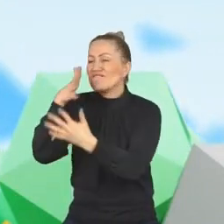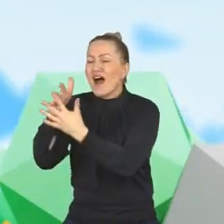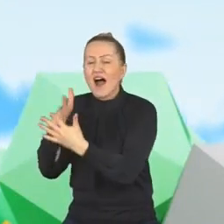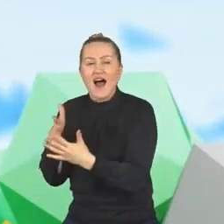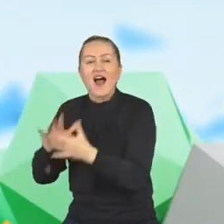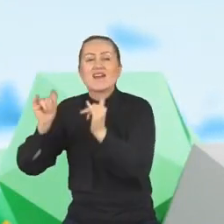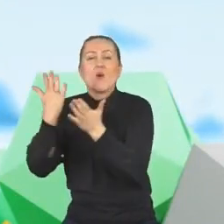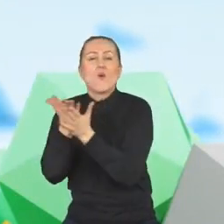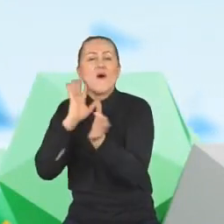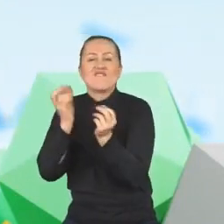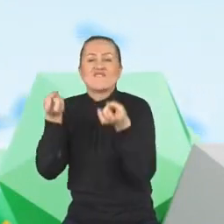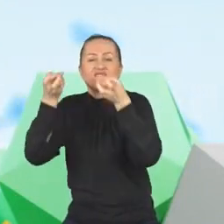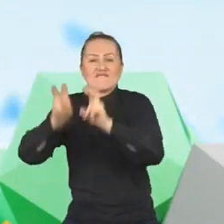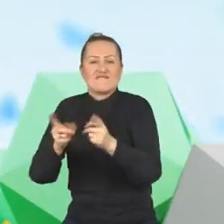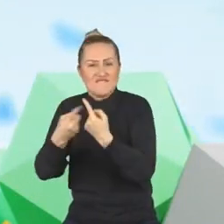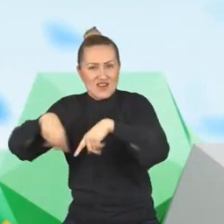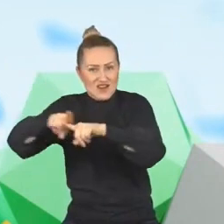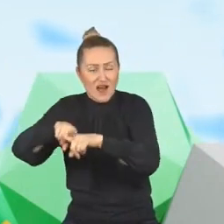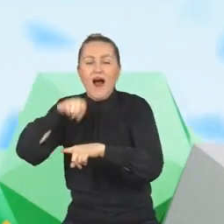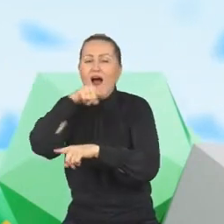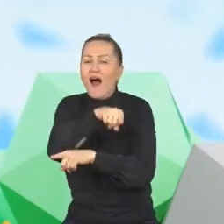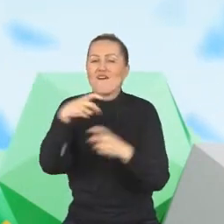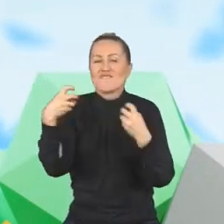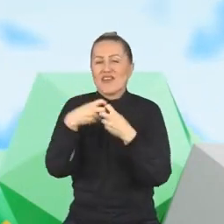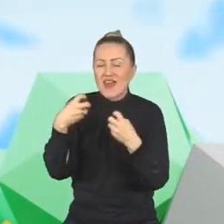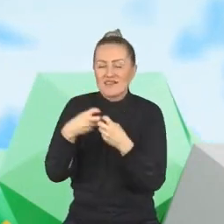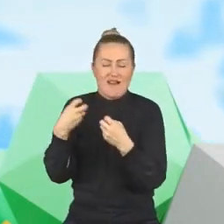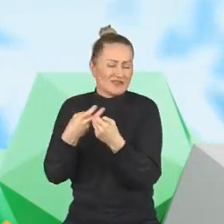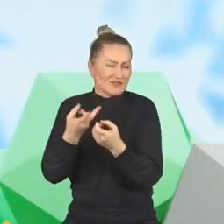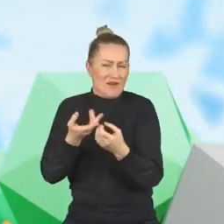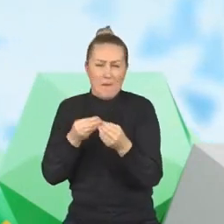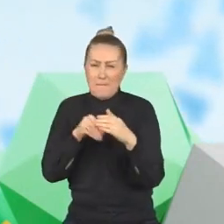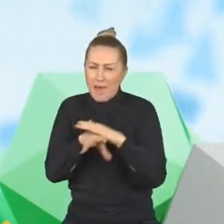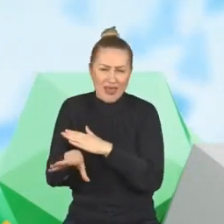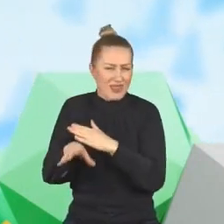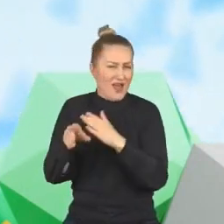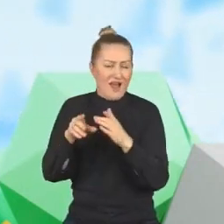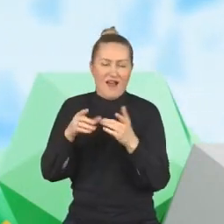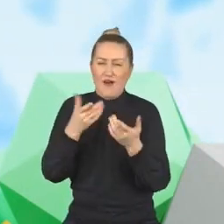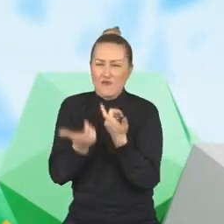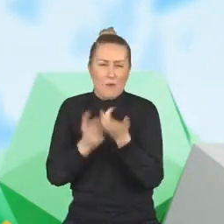opublikowane w internecie, w mediach społecznościowych czy w mediach tradycyjnych. Tutaj znaczenie